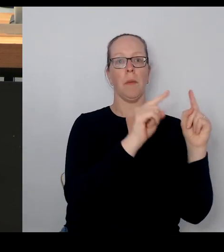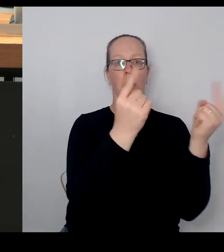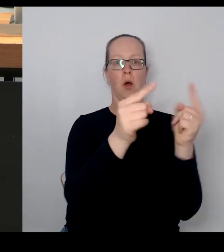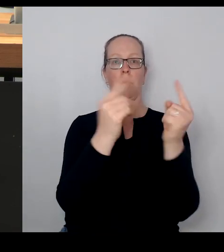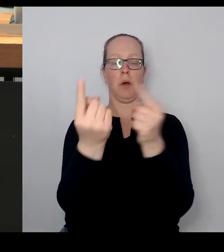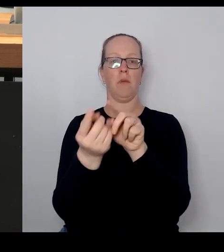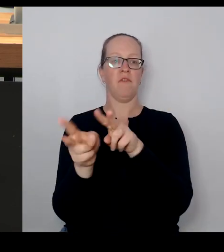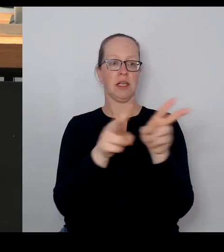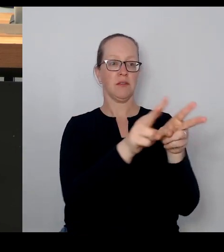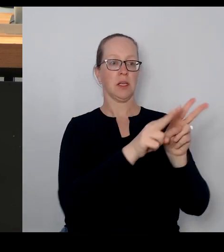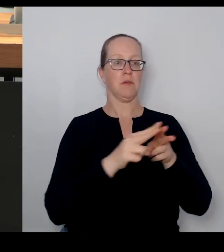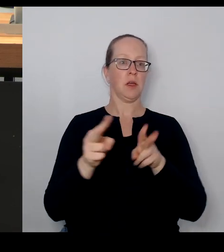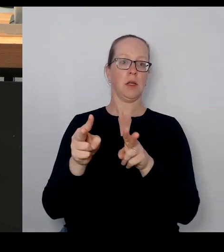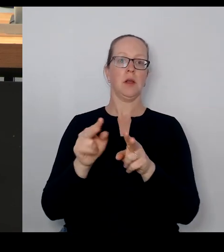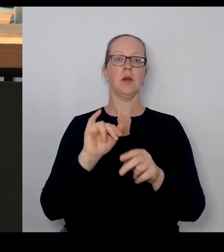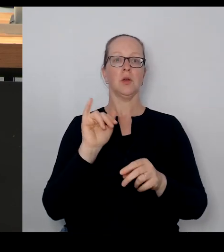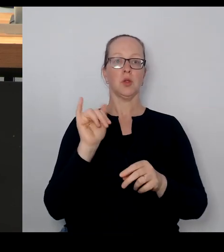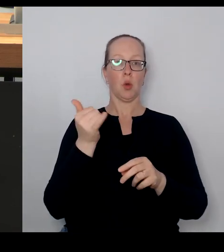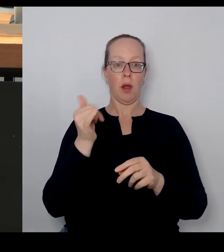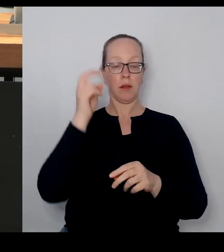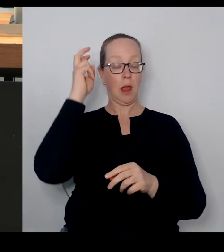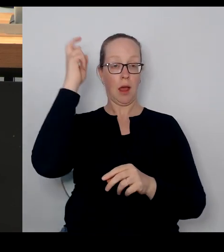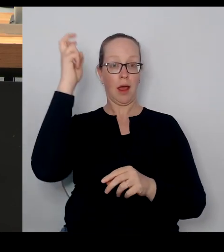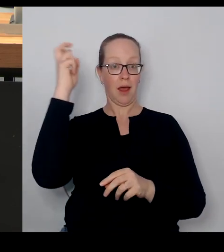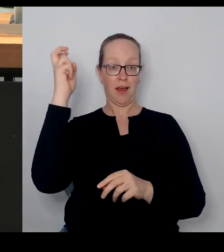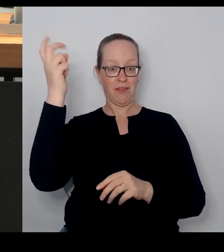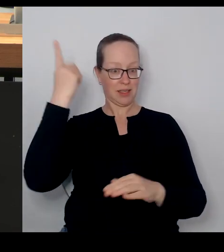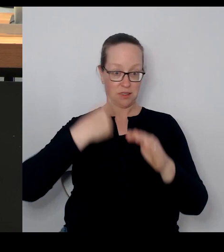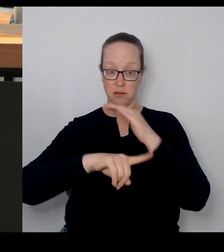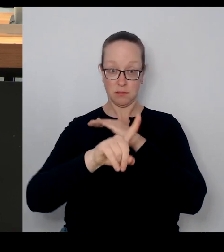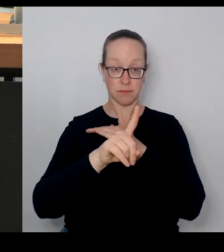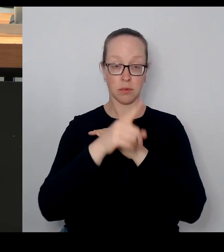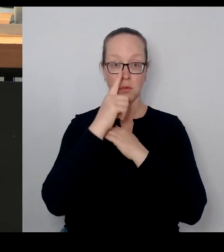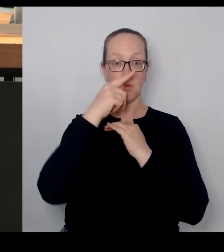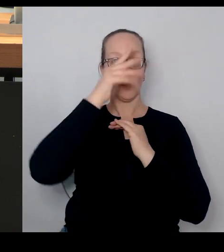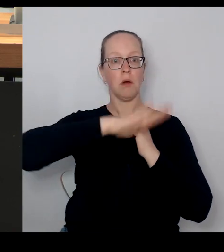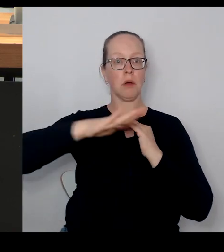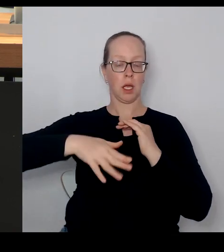Wer soll das denn kontrollieren, ob da anständig gereinigt wird? Deswegen ist für Schulen die einzige Lösung